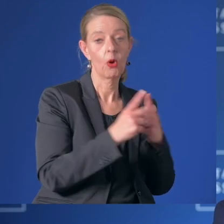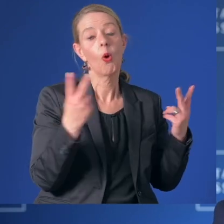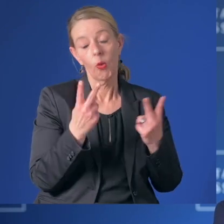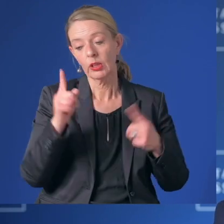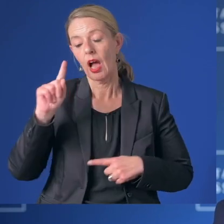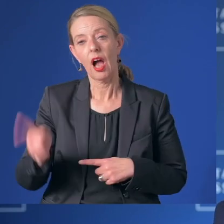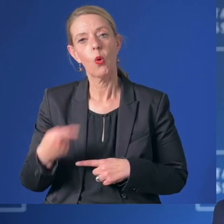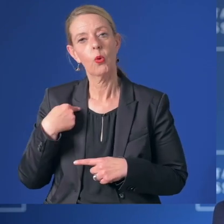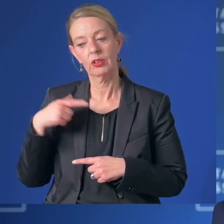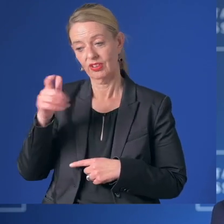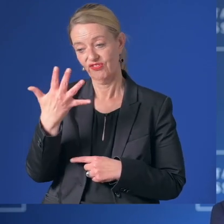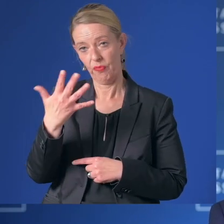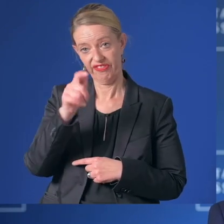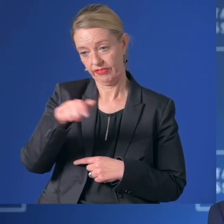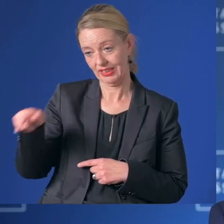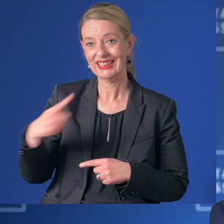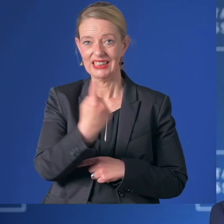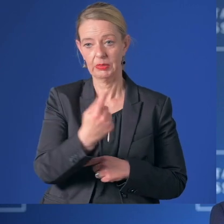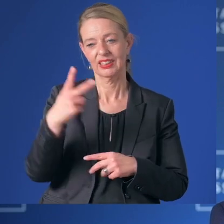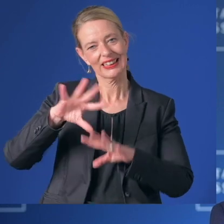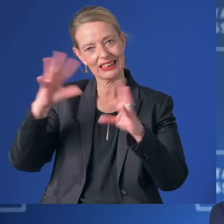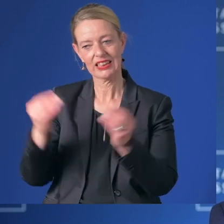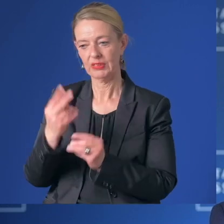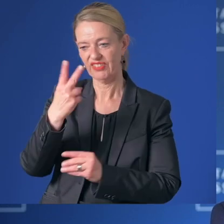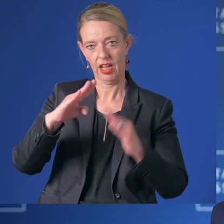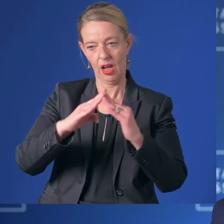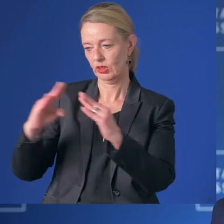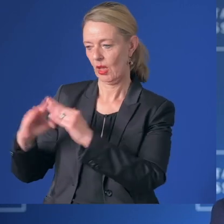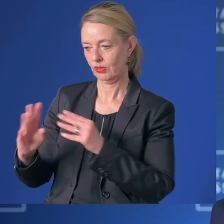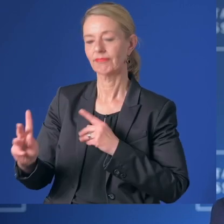maximal fünf Personen aus zwei Hausständen. Kinder bis